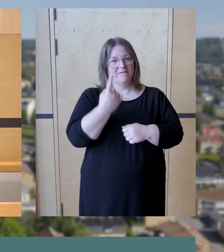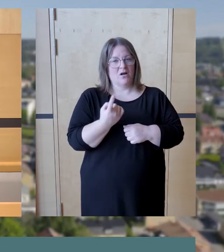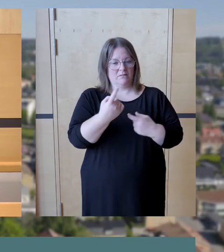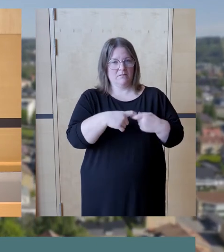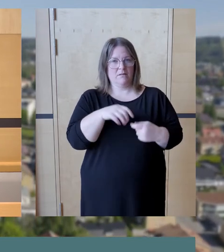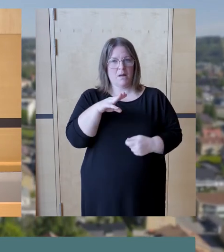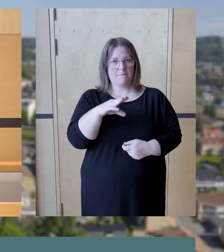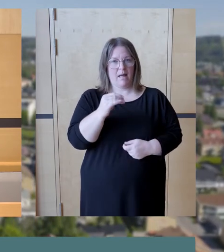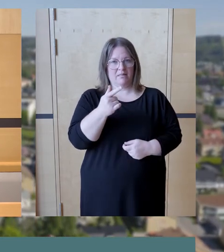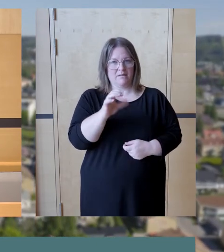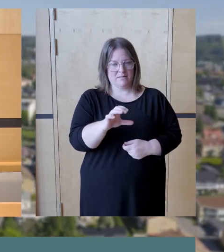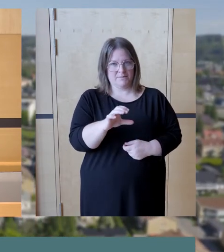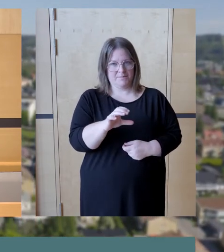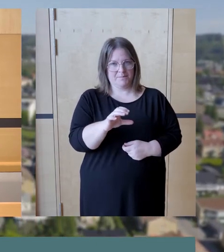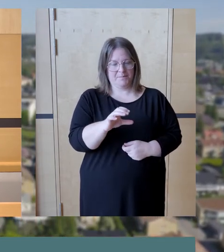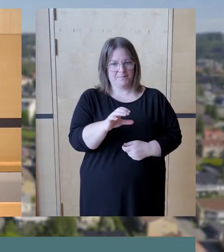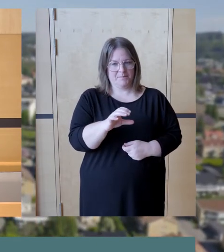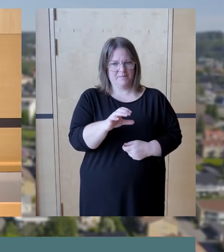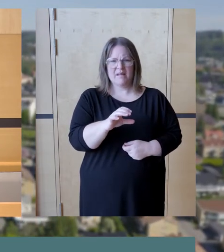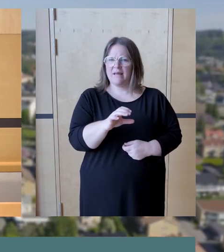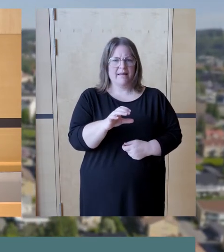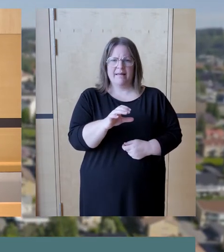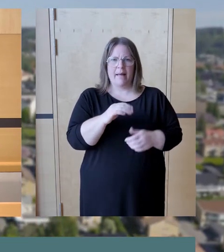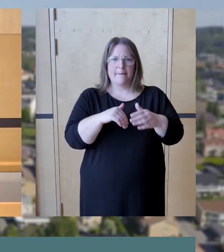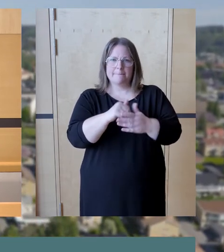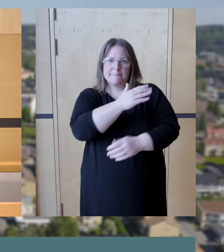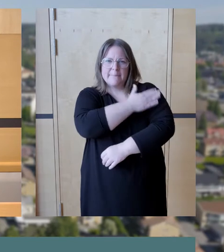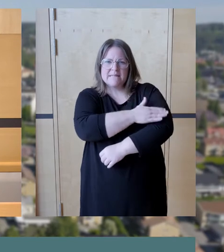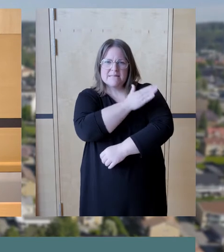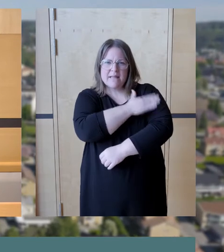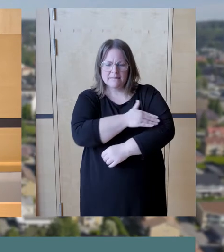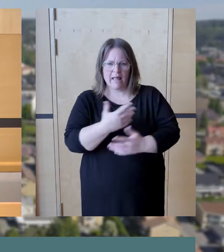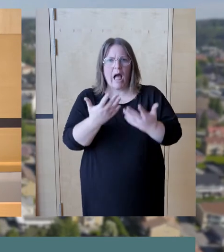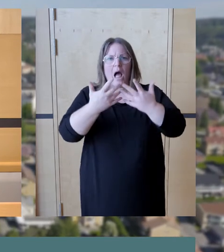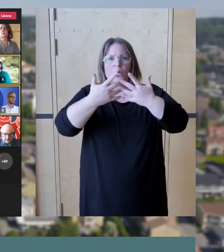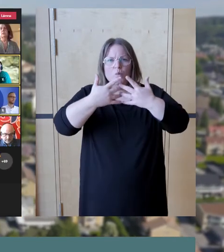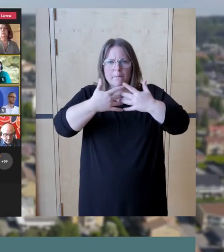Det är inte så att man har hemtjänst att man per automatik med Fora